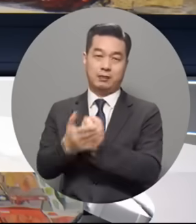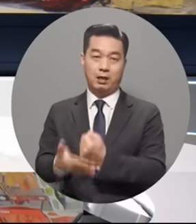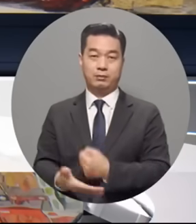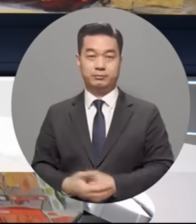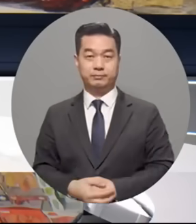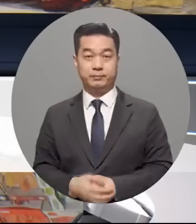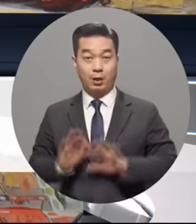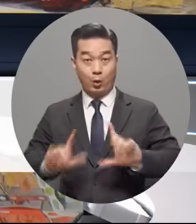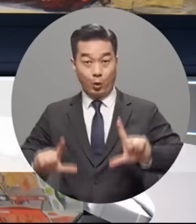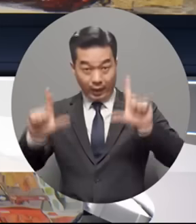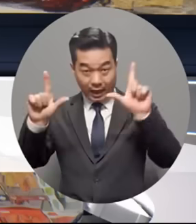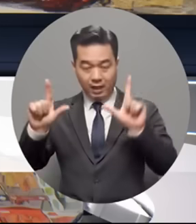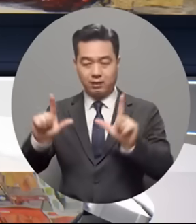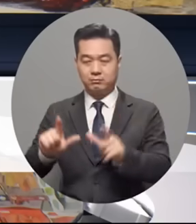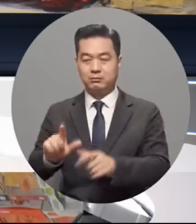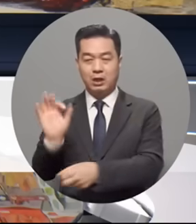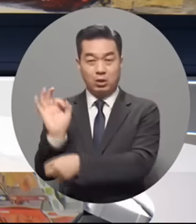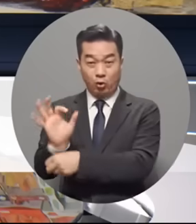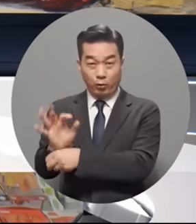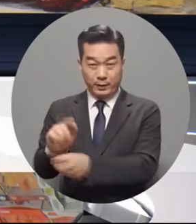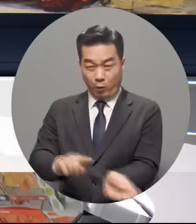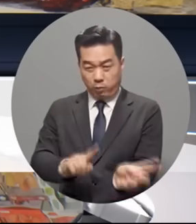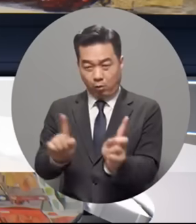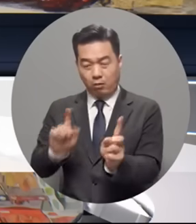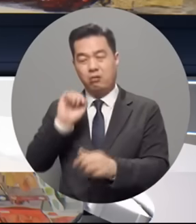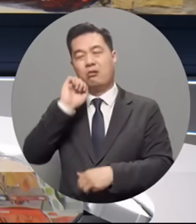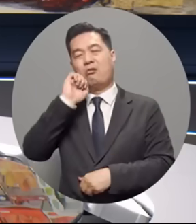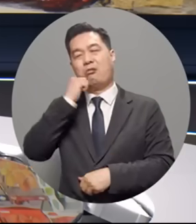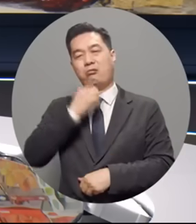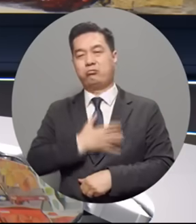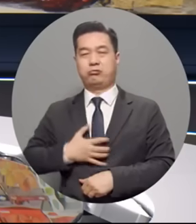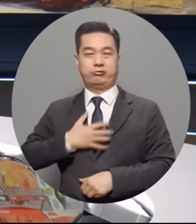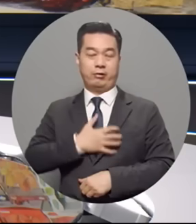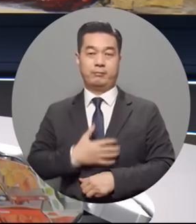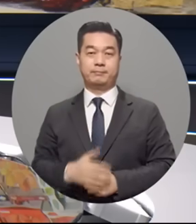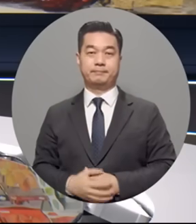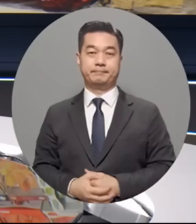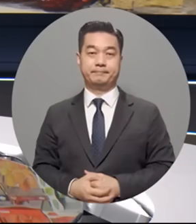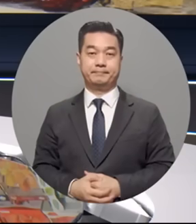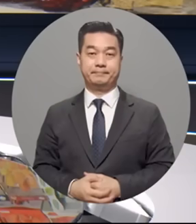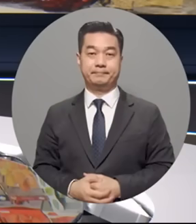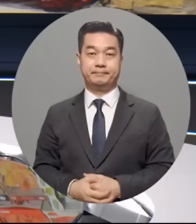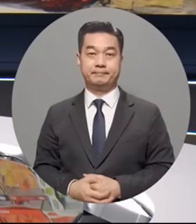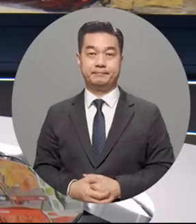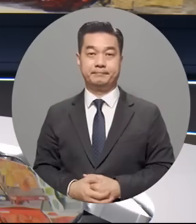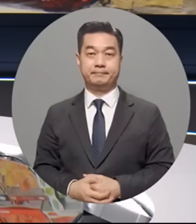가장 큰 원인은 높은 물가 때문이었습니다. 올해도 소비가 살아나기는 쉽지 않아 보이는데요.